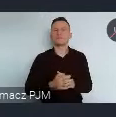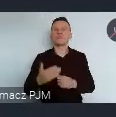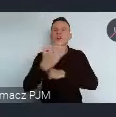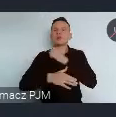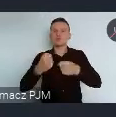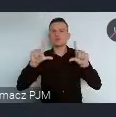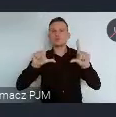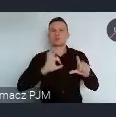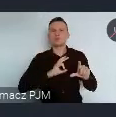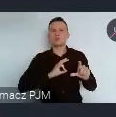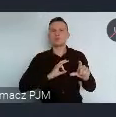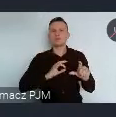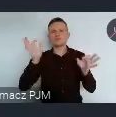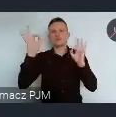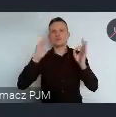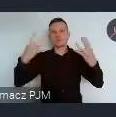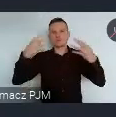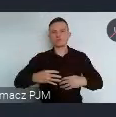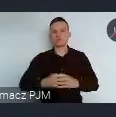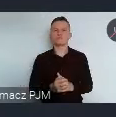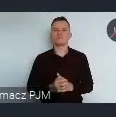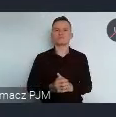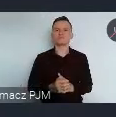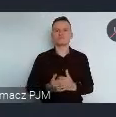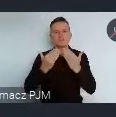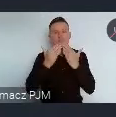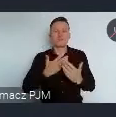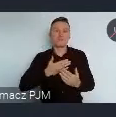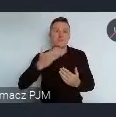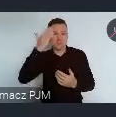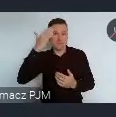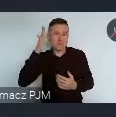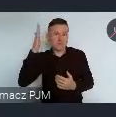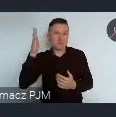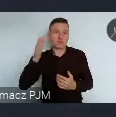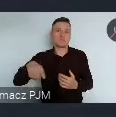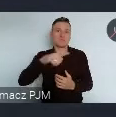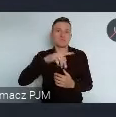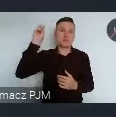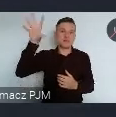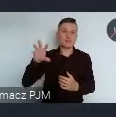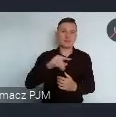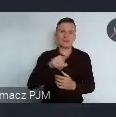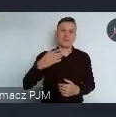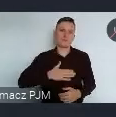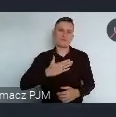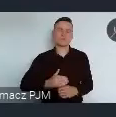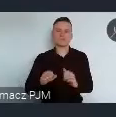Dziękuję i mam nadzieję, że prezentacja wam się podobała. Dziękuję. Do widzenia.